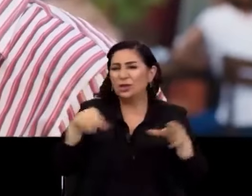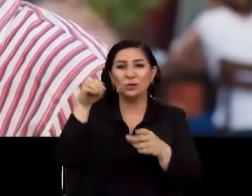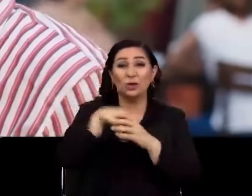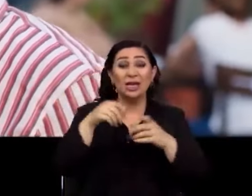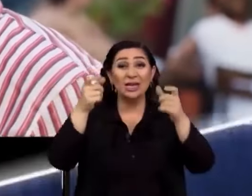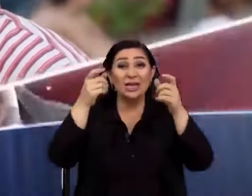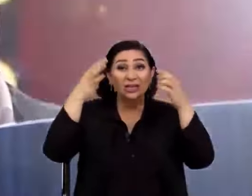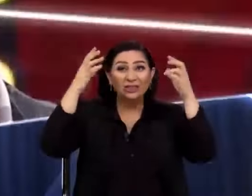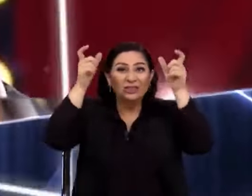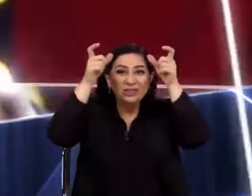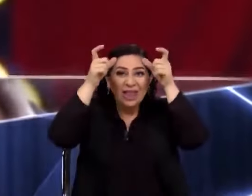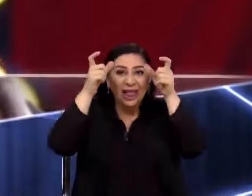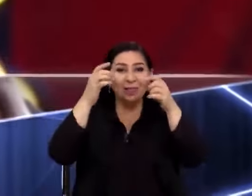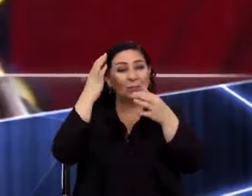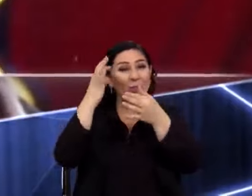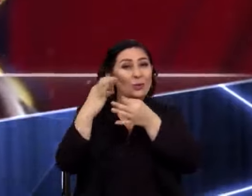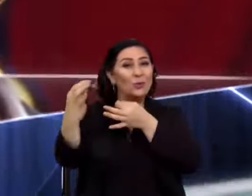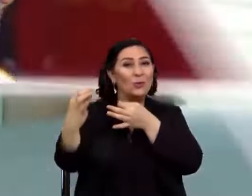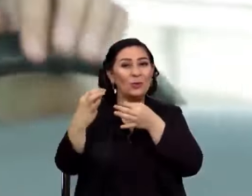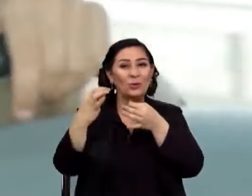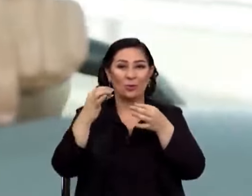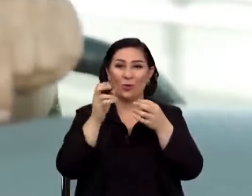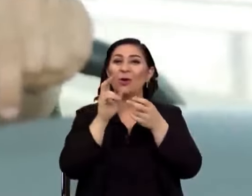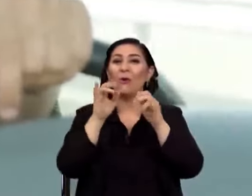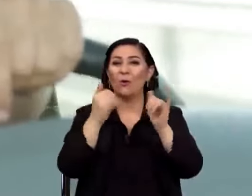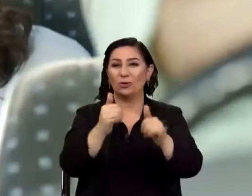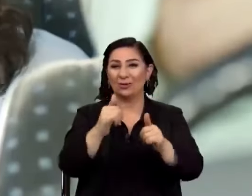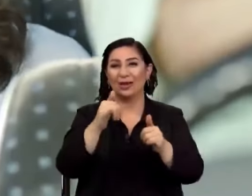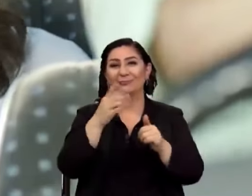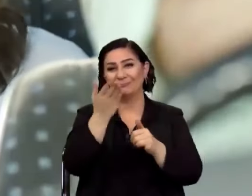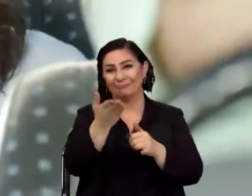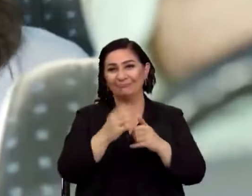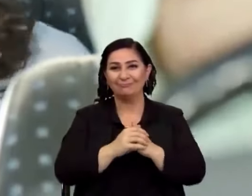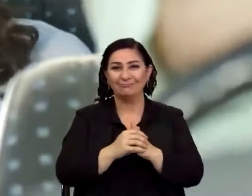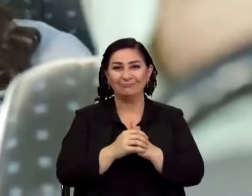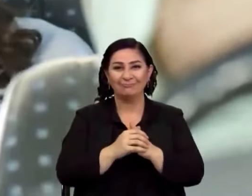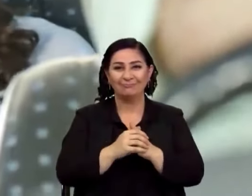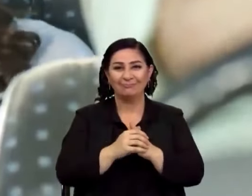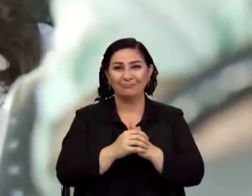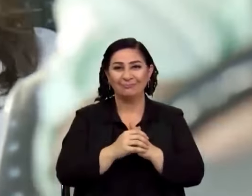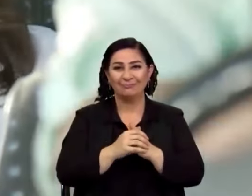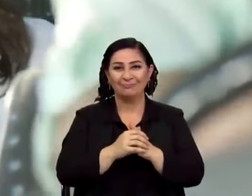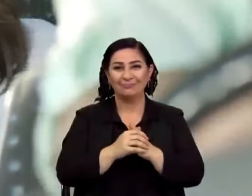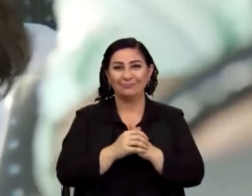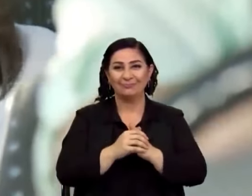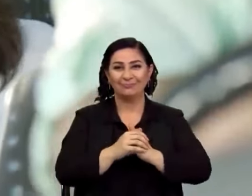filminden musta Üstündağ nerı gün